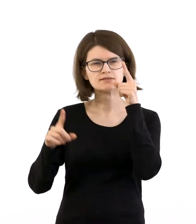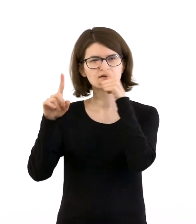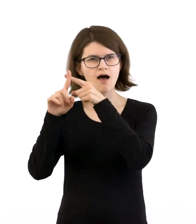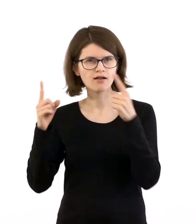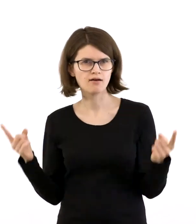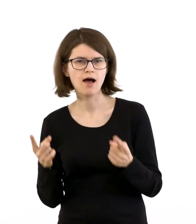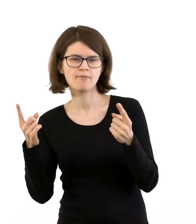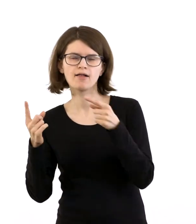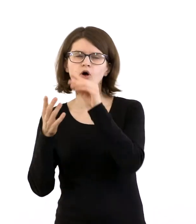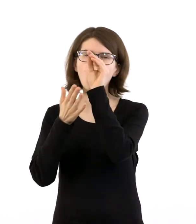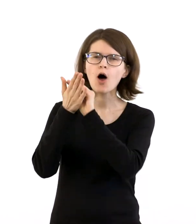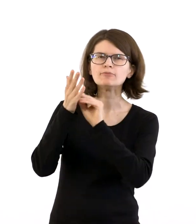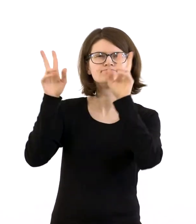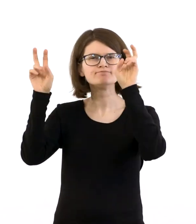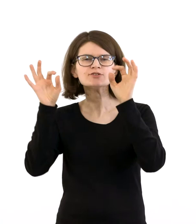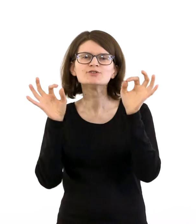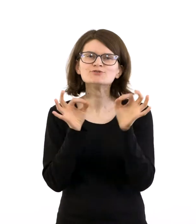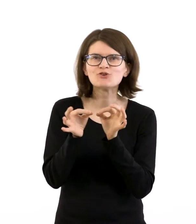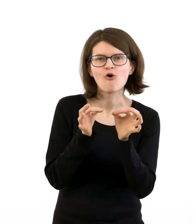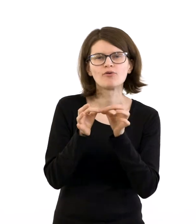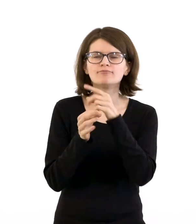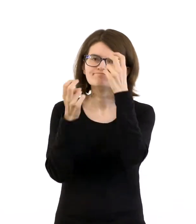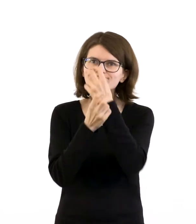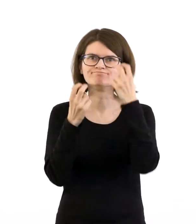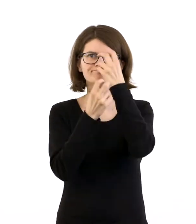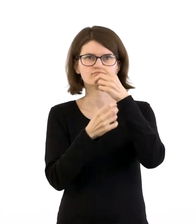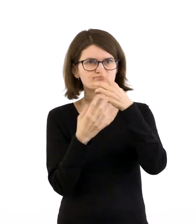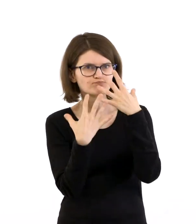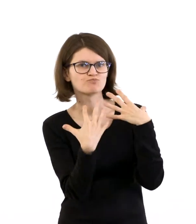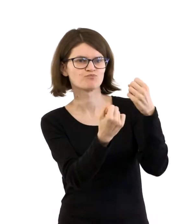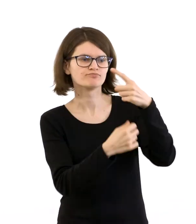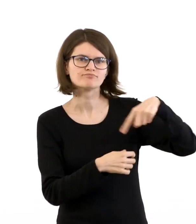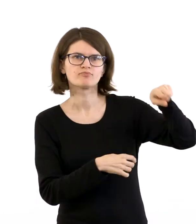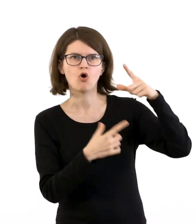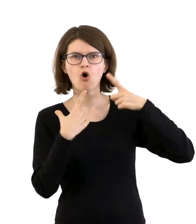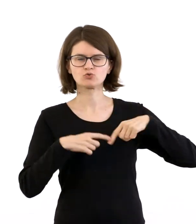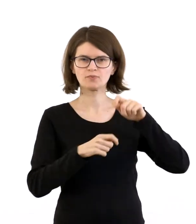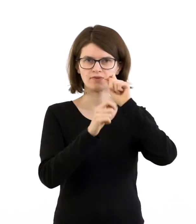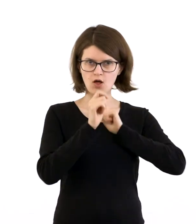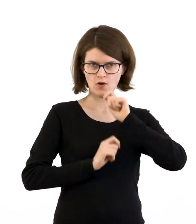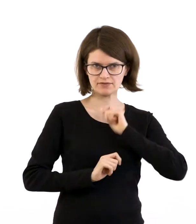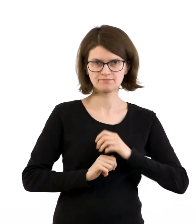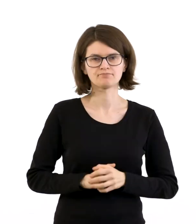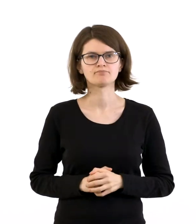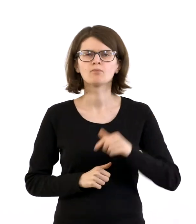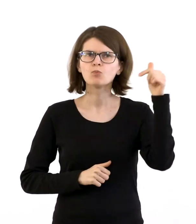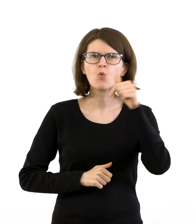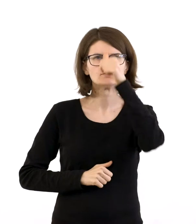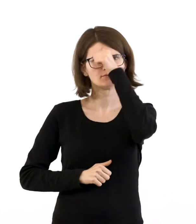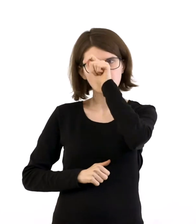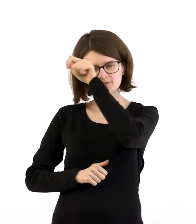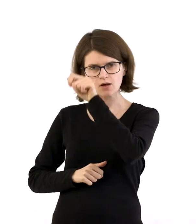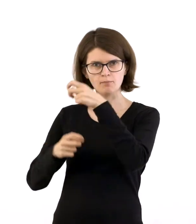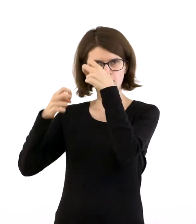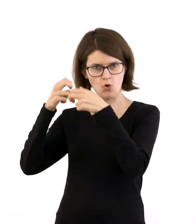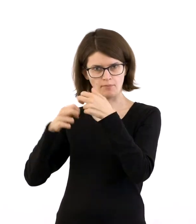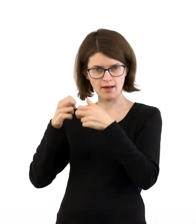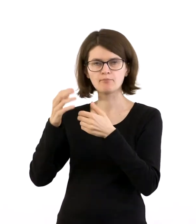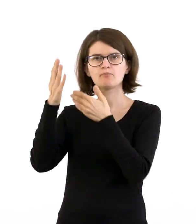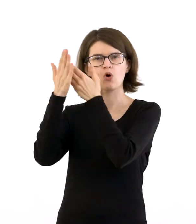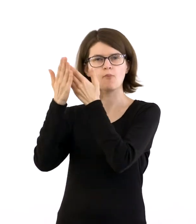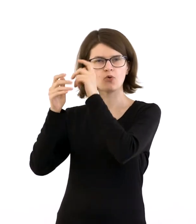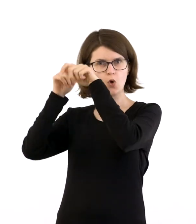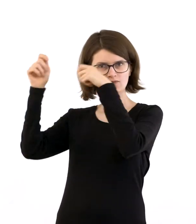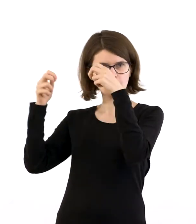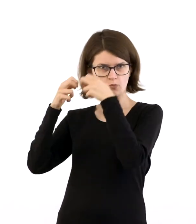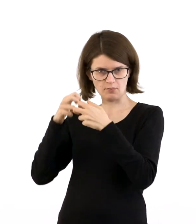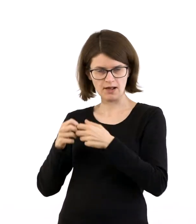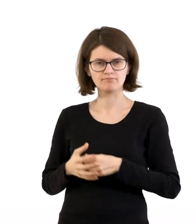Opowiedzcie cel kampanii w formie „historii”, która będzie ciekawa dla darczyńców – nazwijcie problem i jego rozwiązanie, które oferujecie